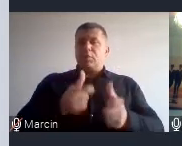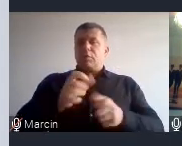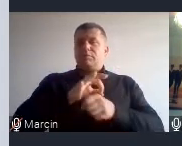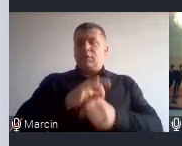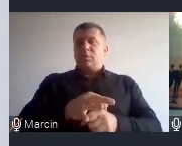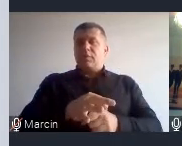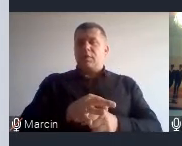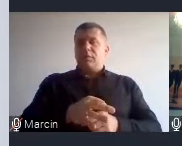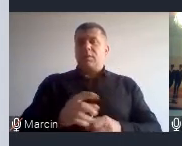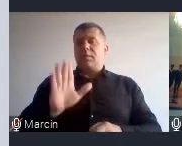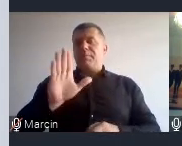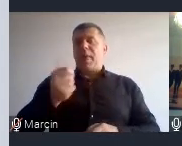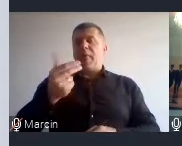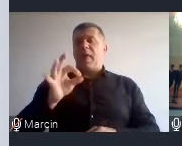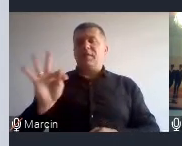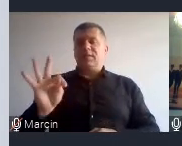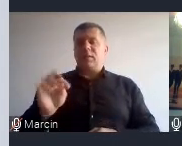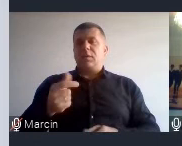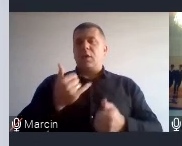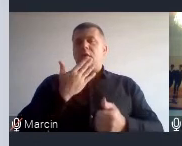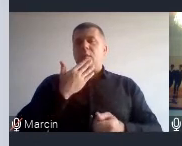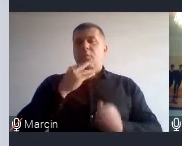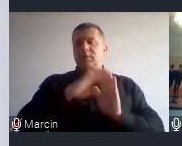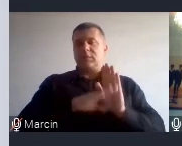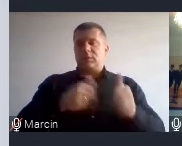Beneficjent, jeśli mówimy o zasadzie konkurencyjności.